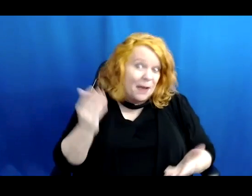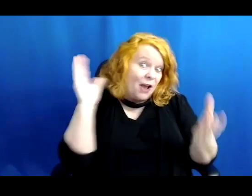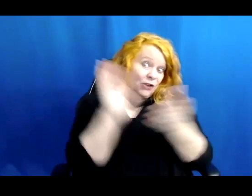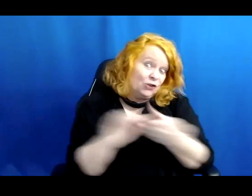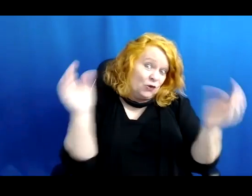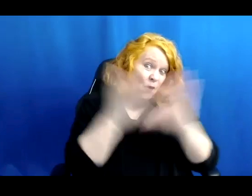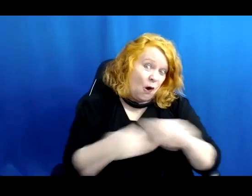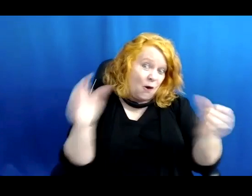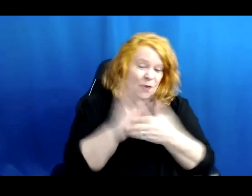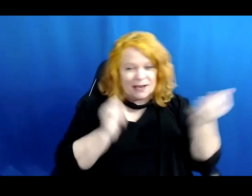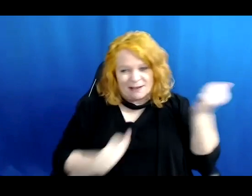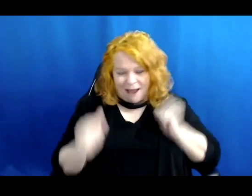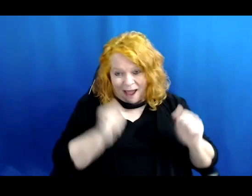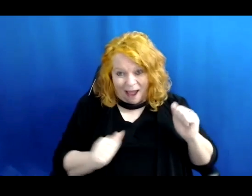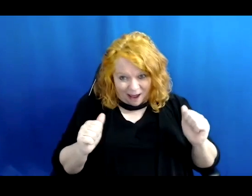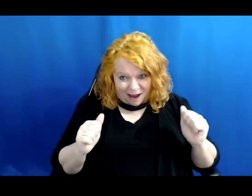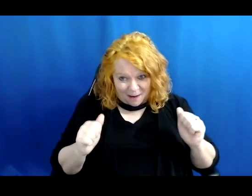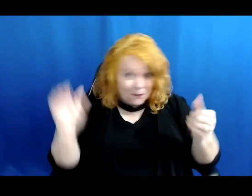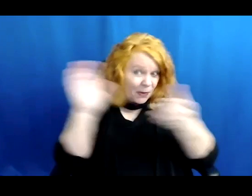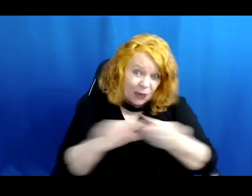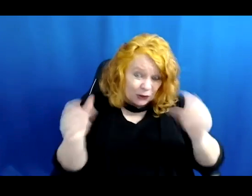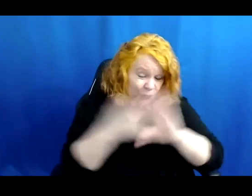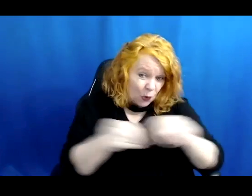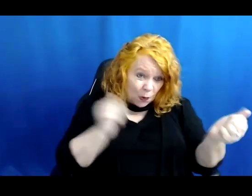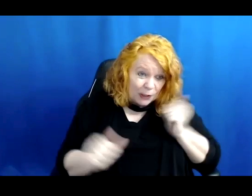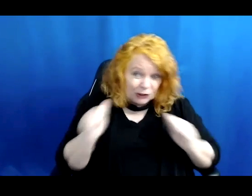Story time show number two. Wow.